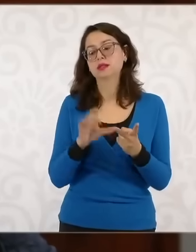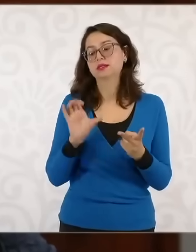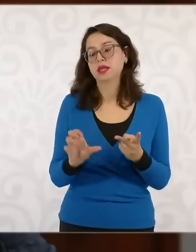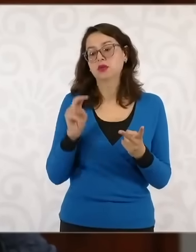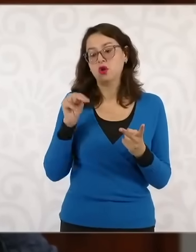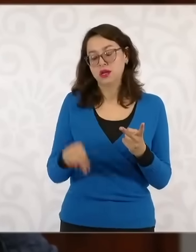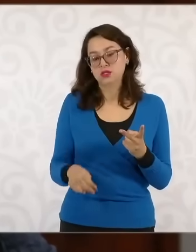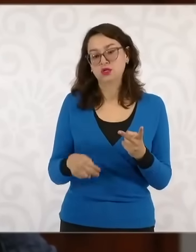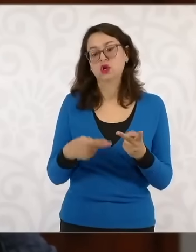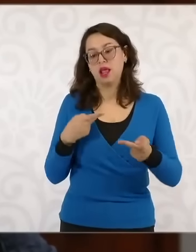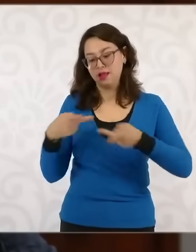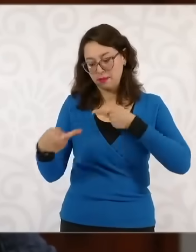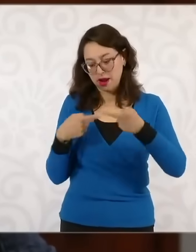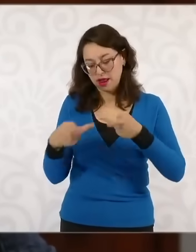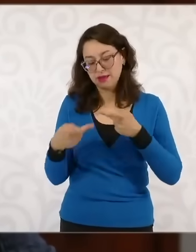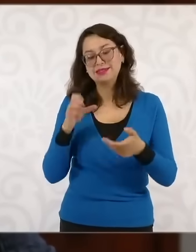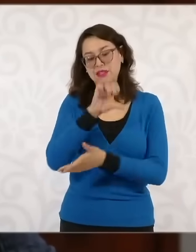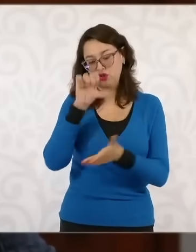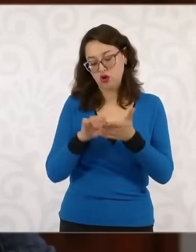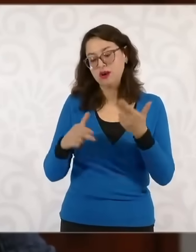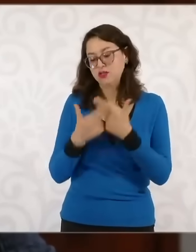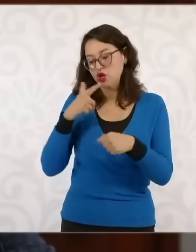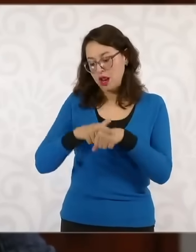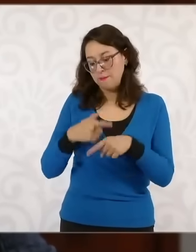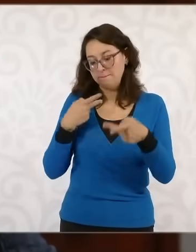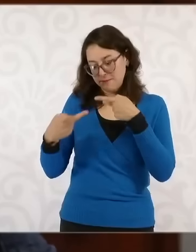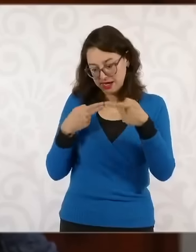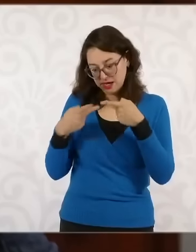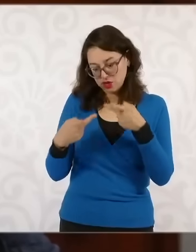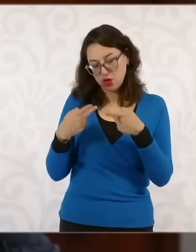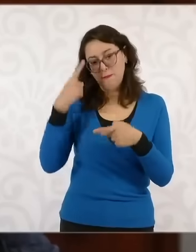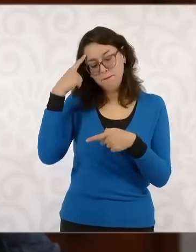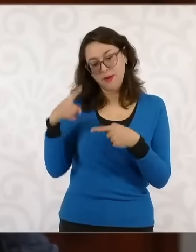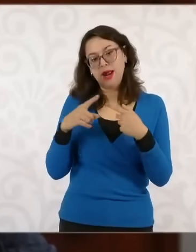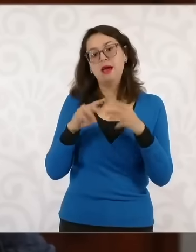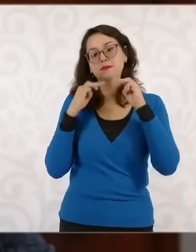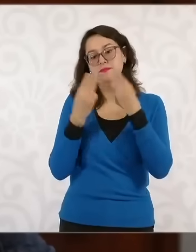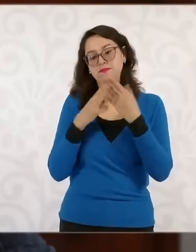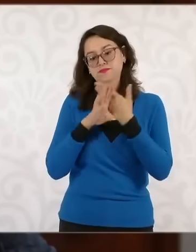Análisis de Información para el combate de la Delincuencia de también la entonces PGR,